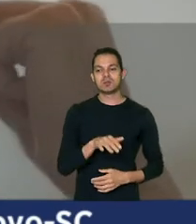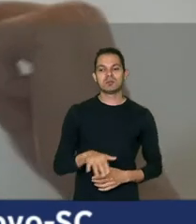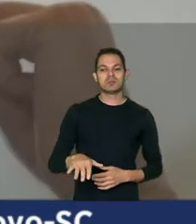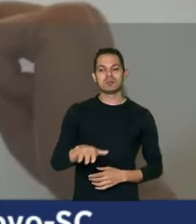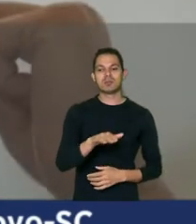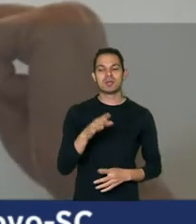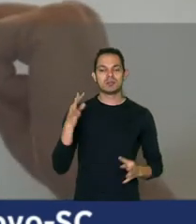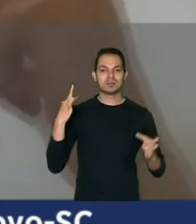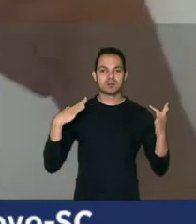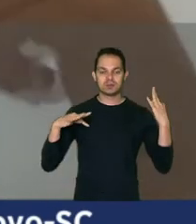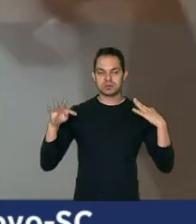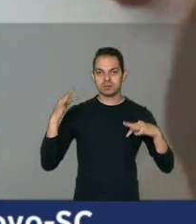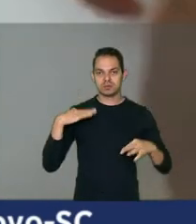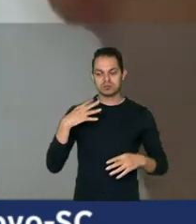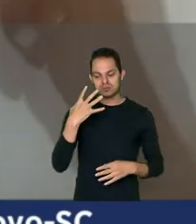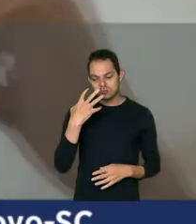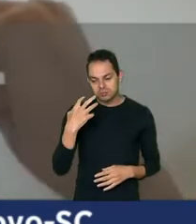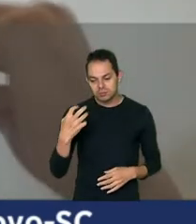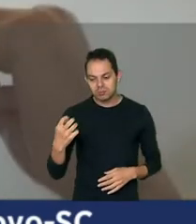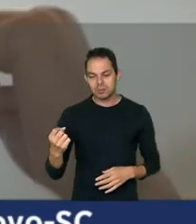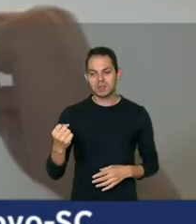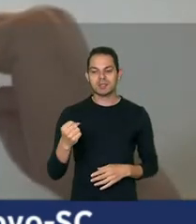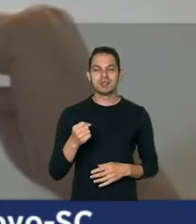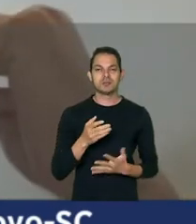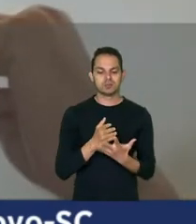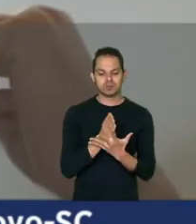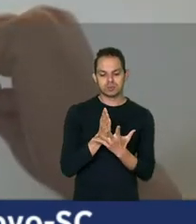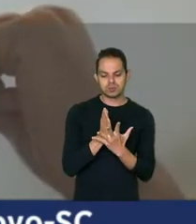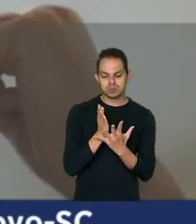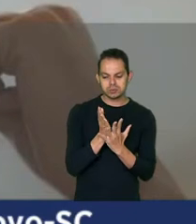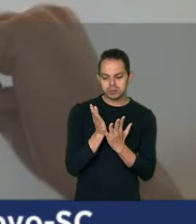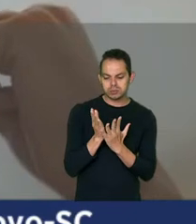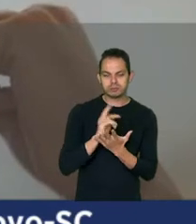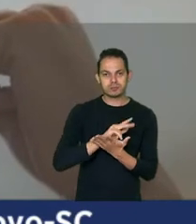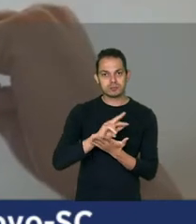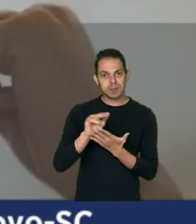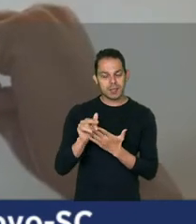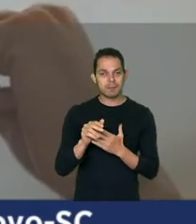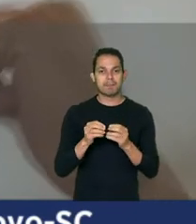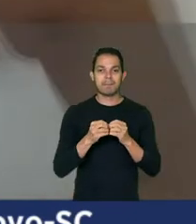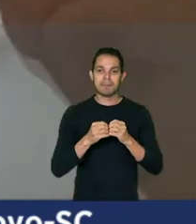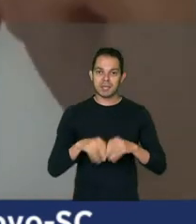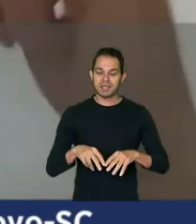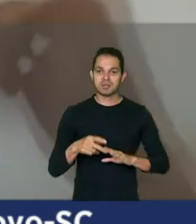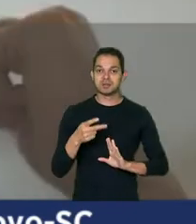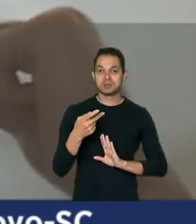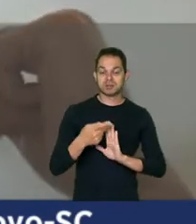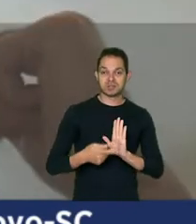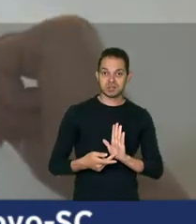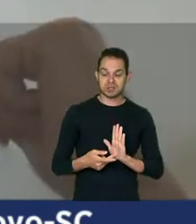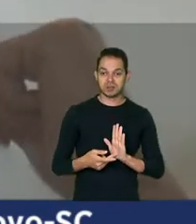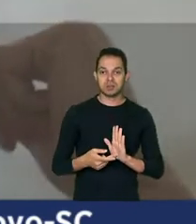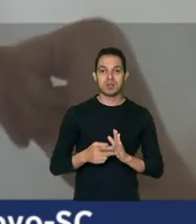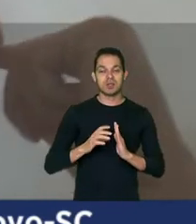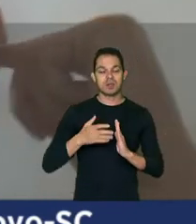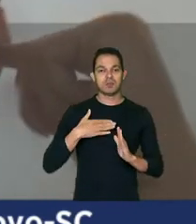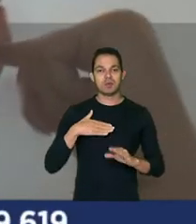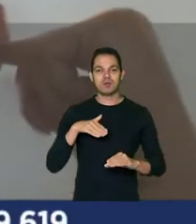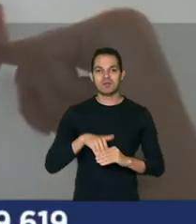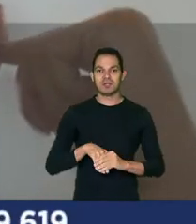INTERESSE DE VIR AQUI NUMA ÁREA QUE SEJA TURISTA CAMENT MAIS ATRATIVA ONDE TENHA MAIS DEMANDA. PREJUDICA MUITO O PROJETO ESSA EMENDA, O NOVO